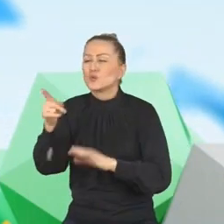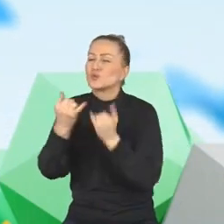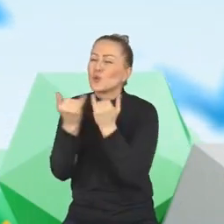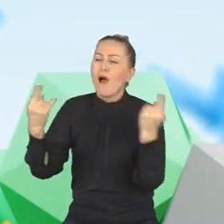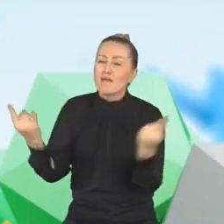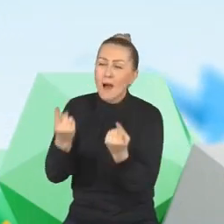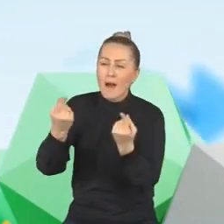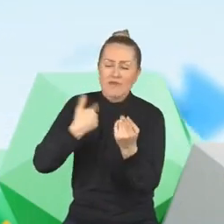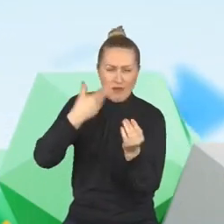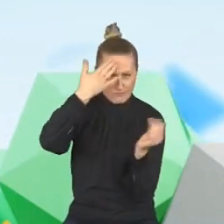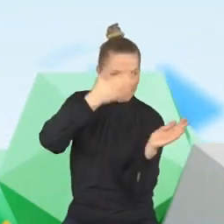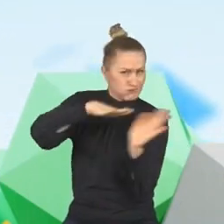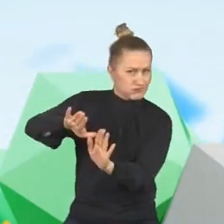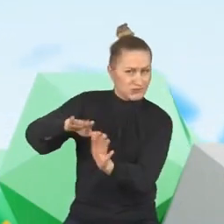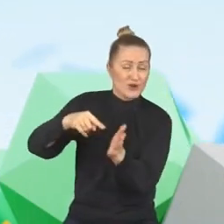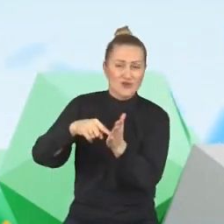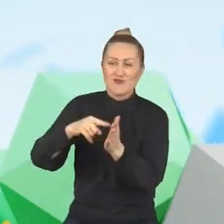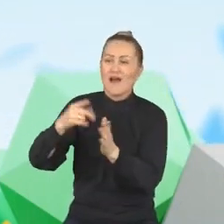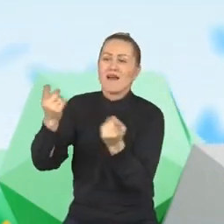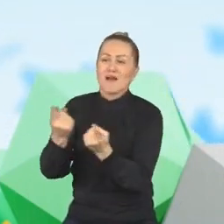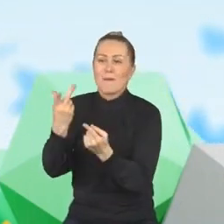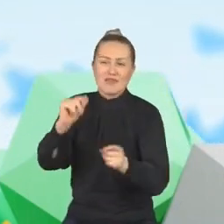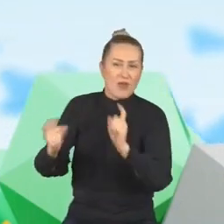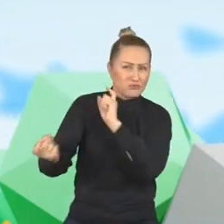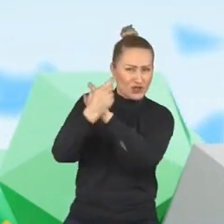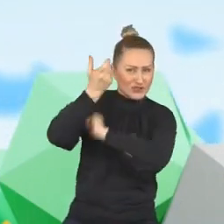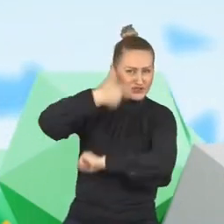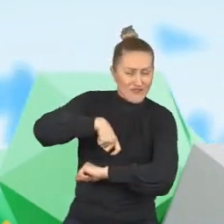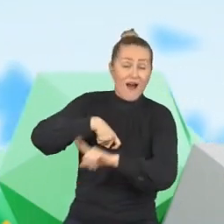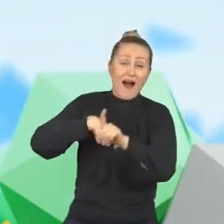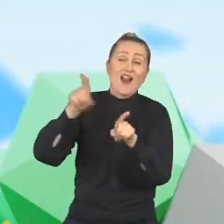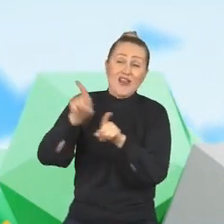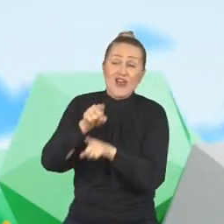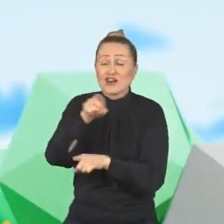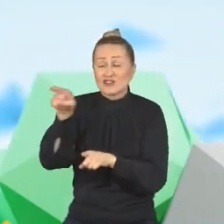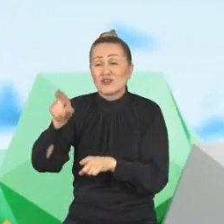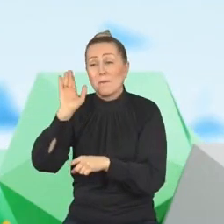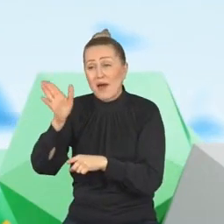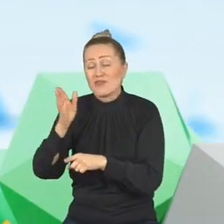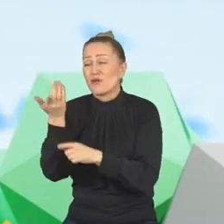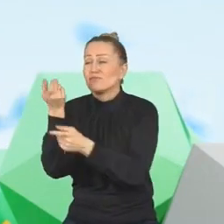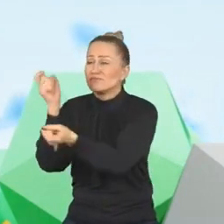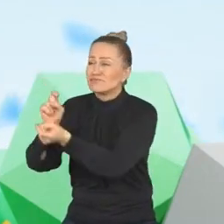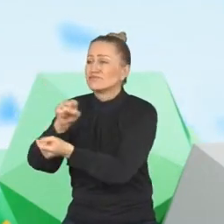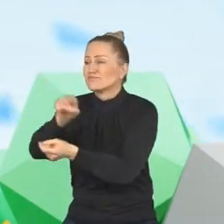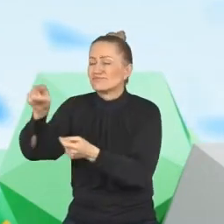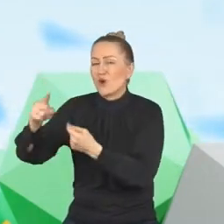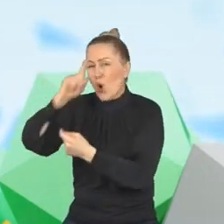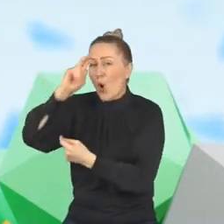Mam nadzieję, że nie wymierzone w nas, ale być może pojawią się też takie, które będą wymierzone w osoby z naszego bliskiego otoczenia.